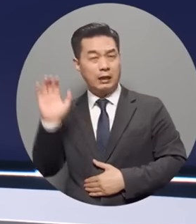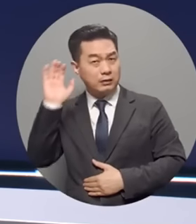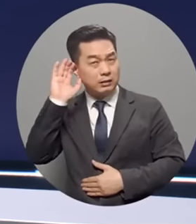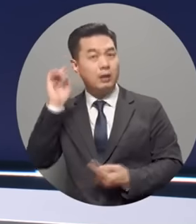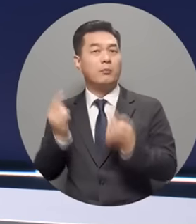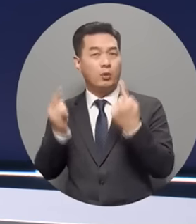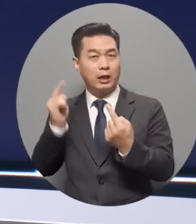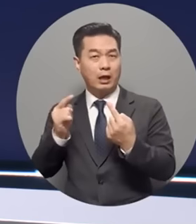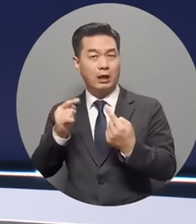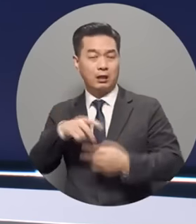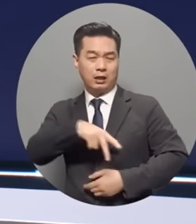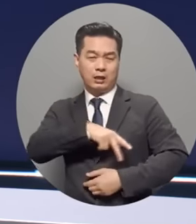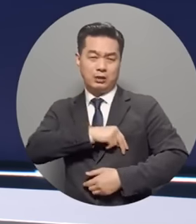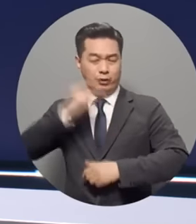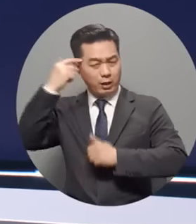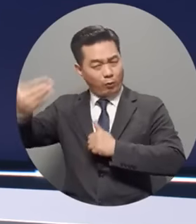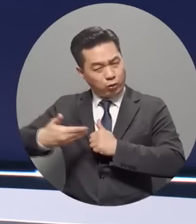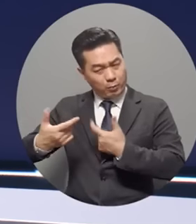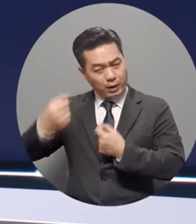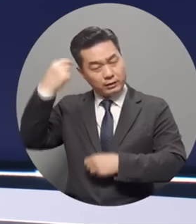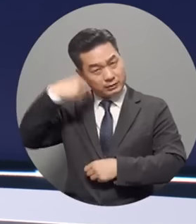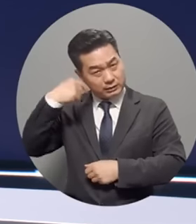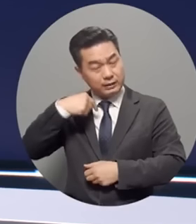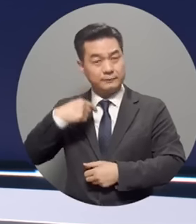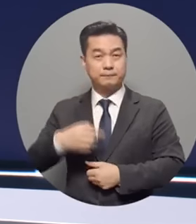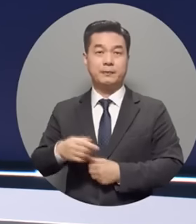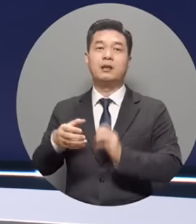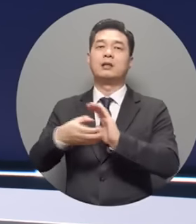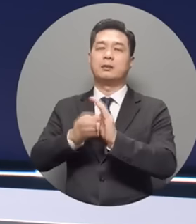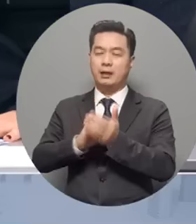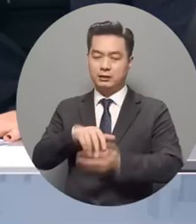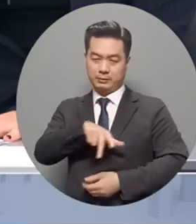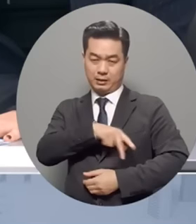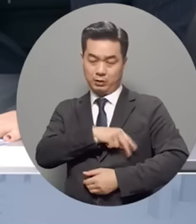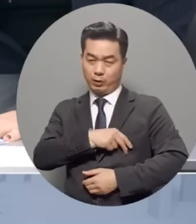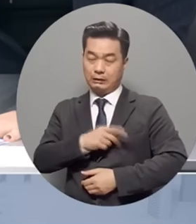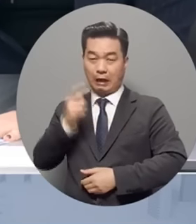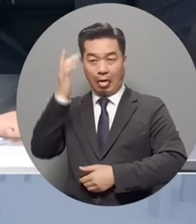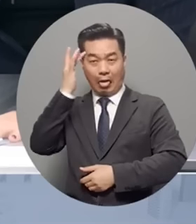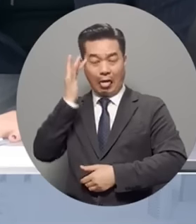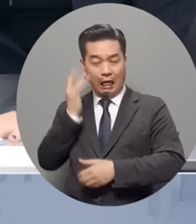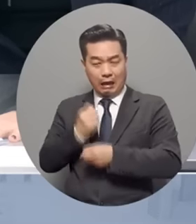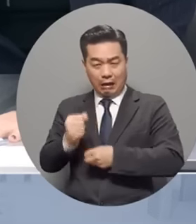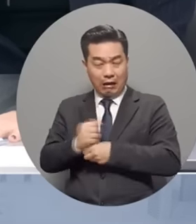제가 무언가를 듣기보다는 의원들에게취재를 당하는 느낌이었습니다.